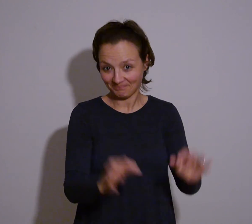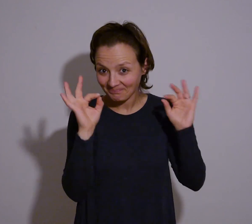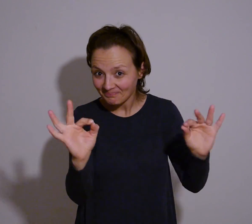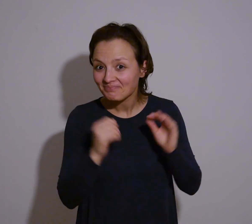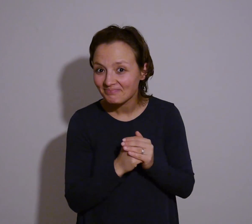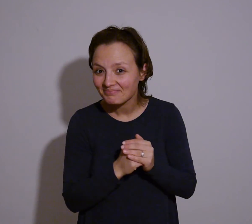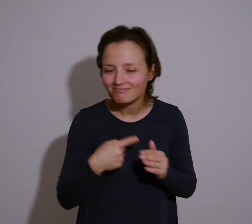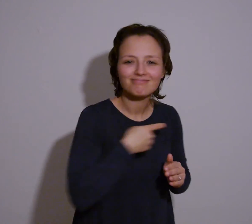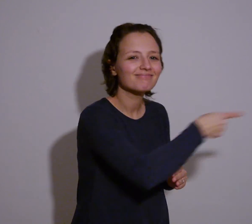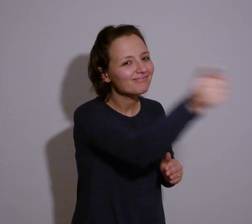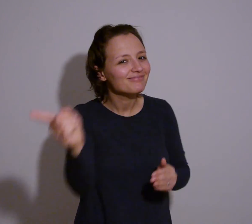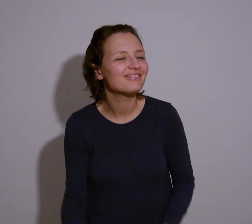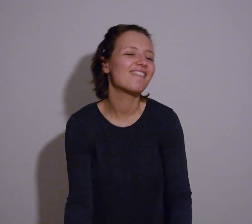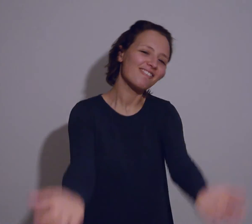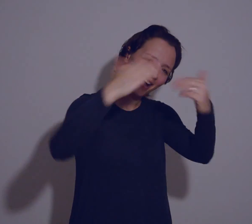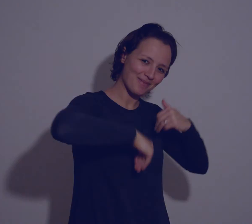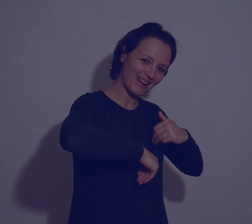V redu? Vabljeni!